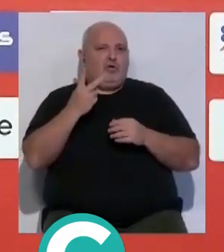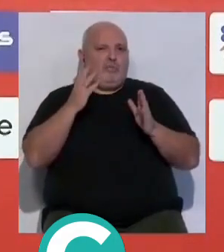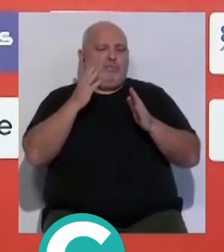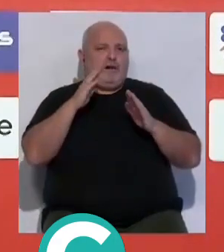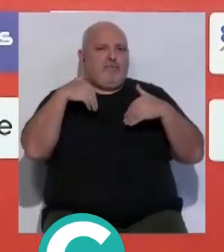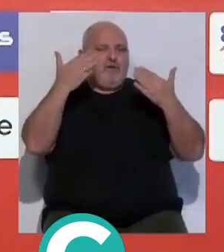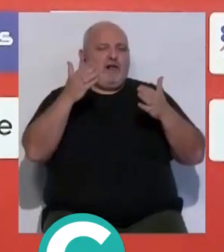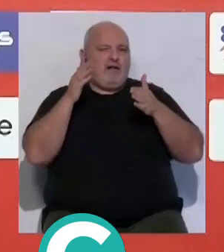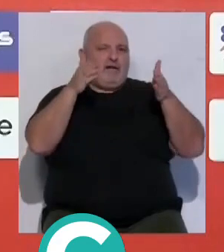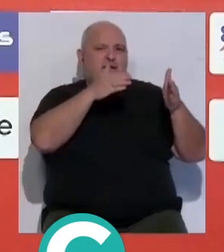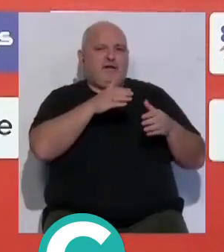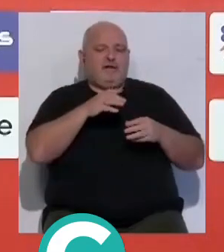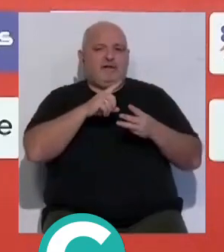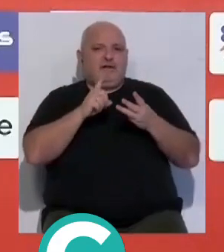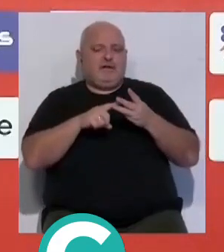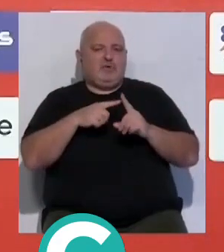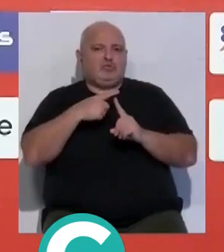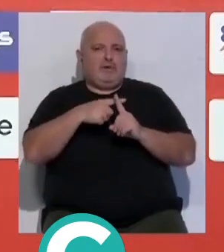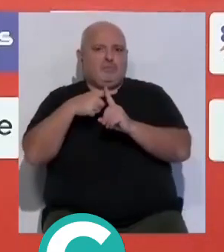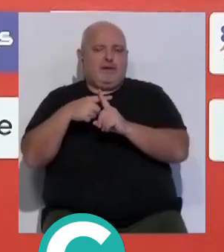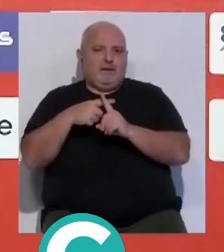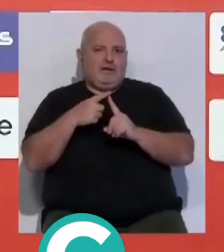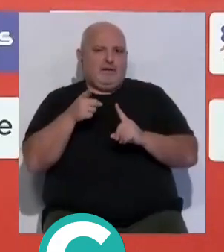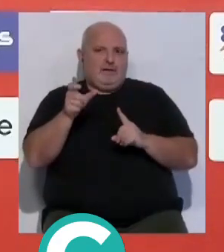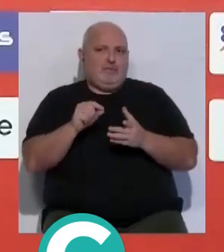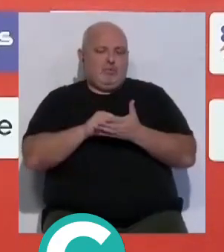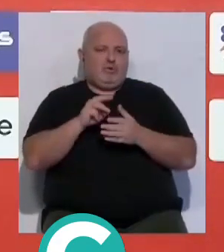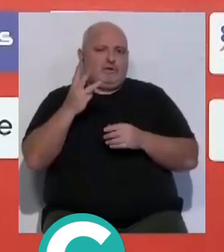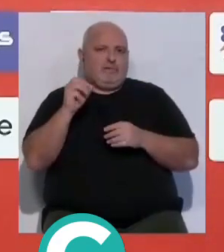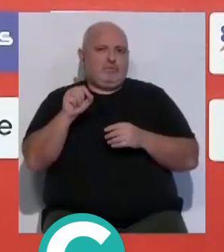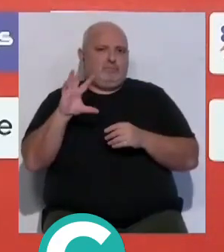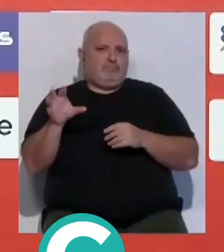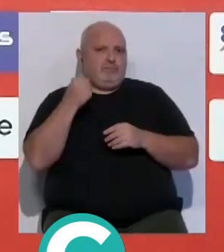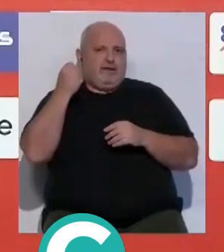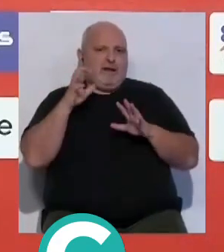casa y empezar ahí también a sumar puntos porque sabemos que que sería algo muy importante Ahí en